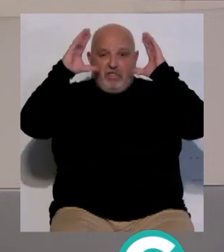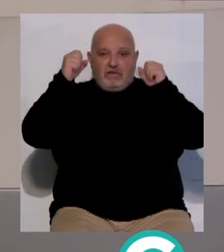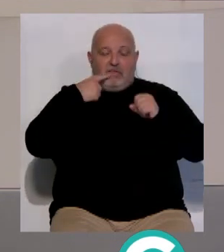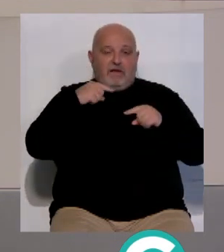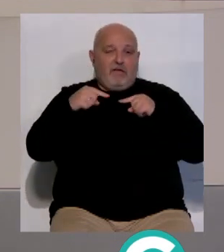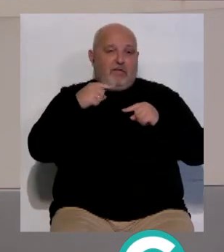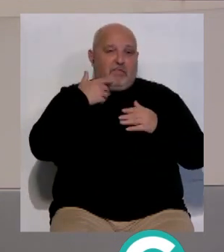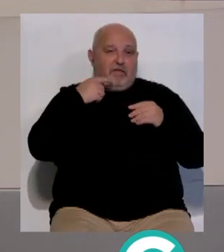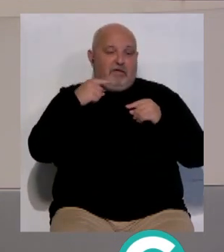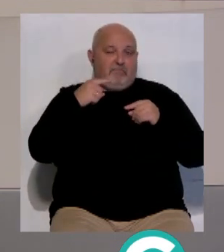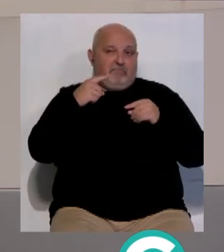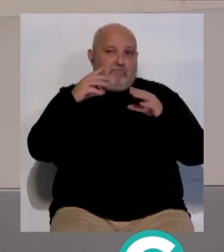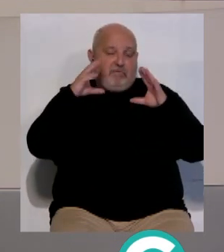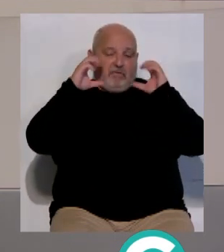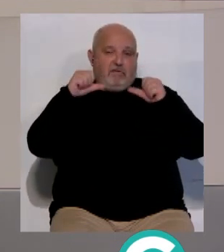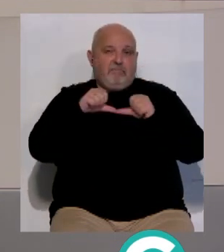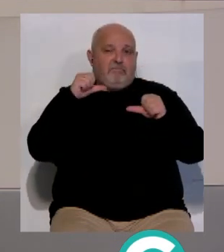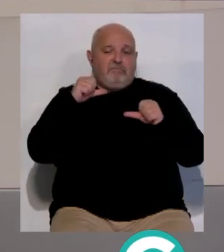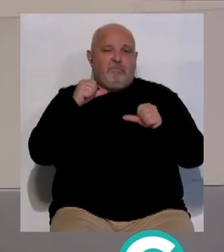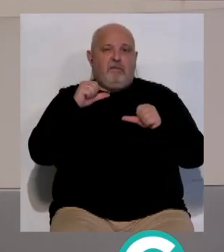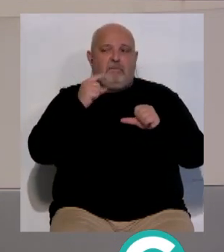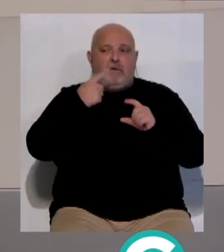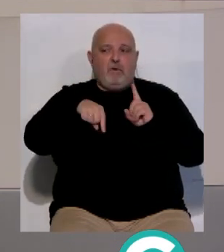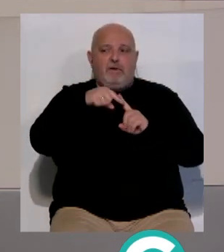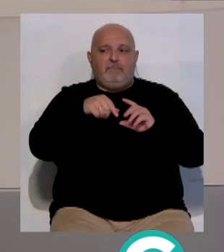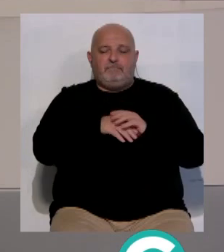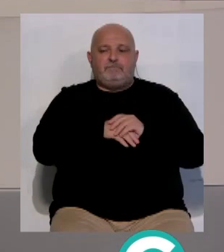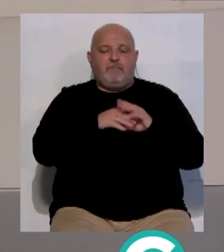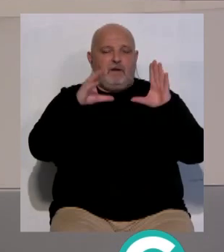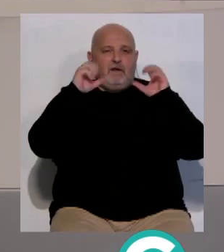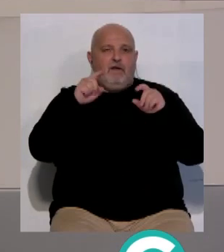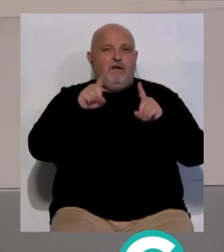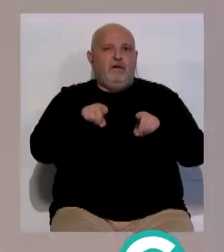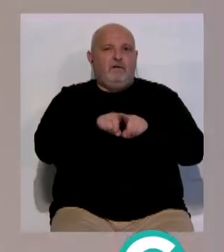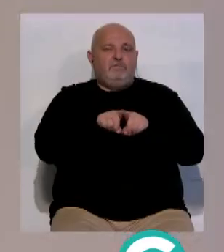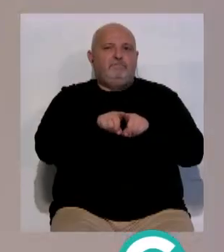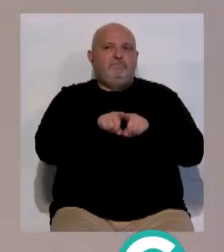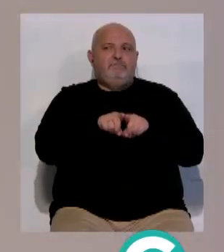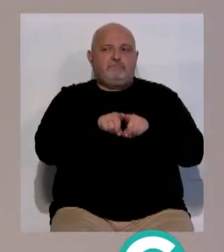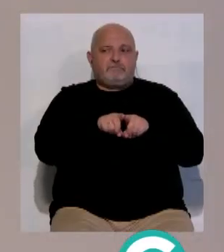importante eh que ya estamos hablando de casi una una primera vuelta y que el Celta no está en la